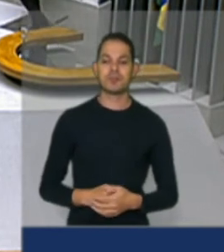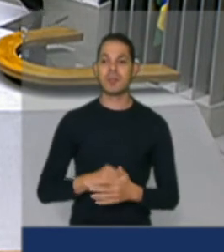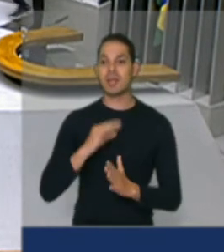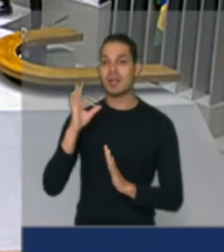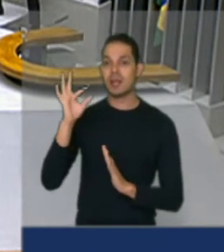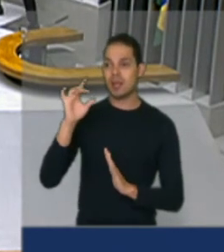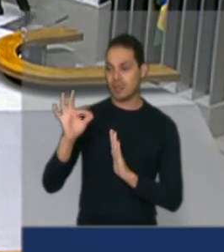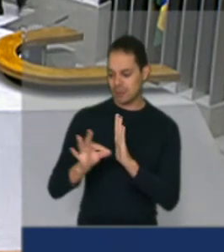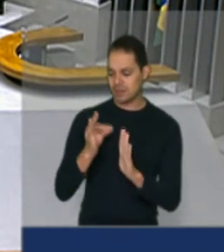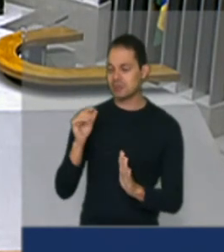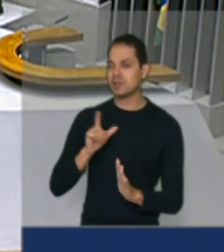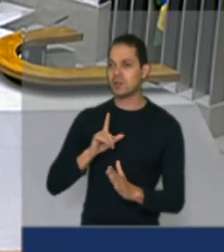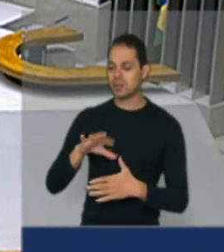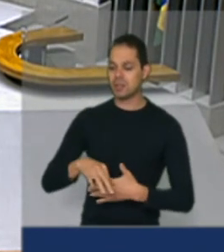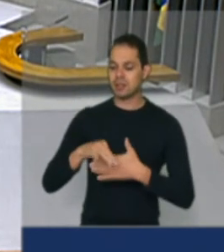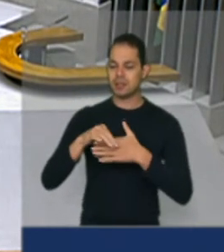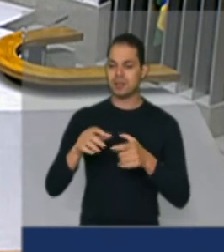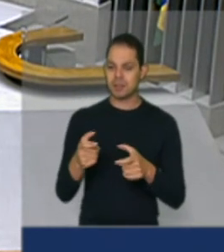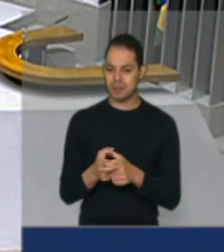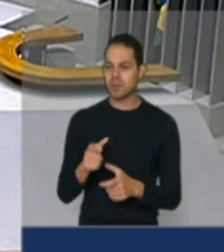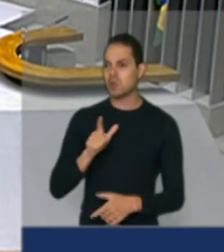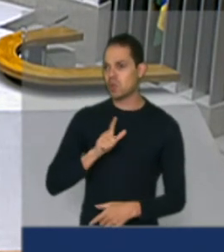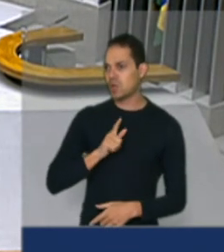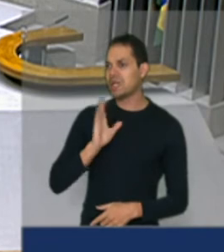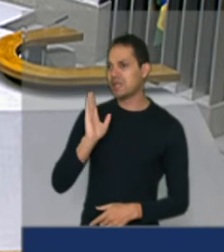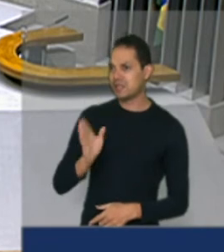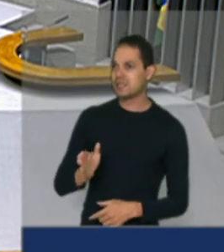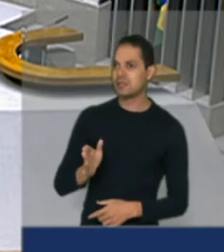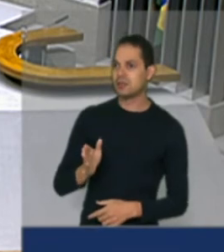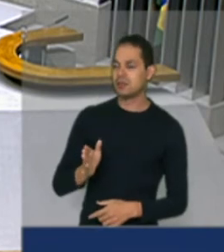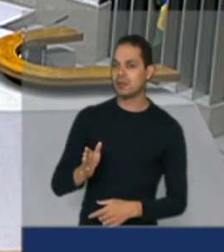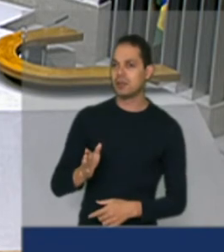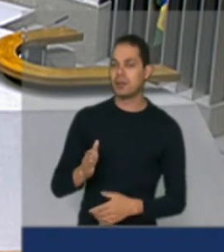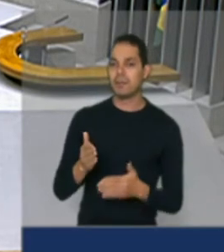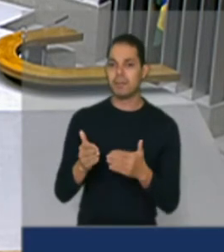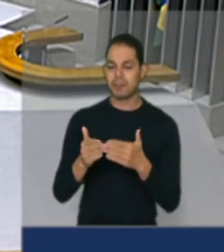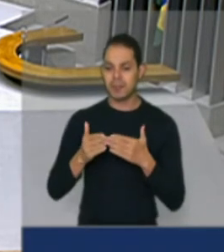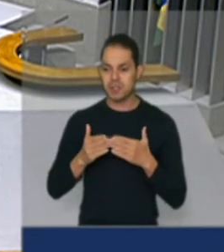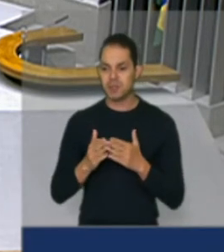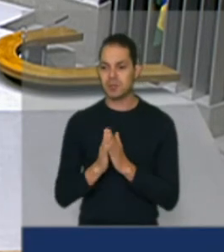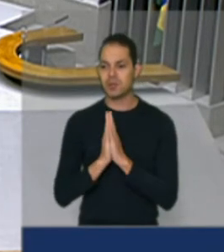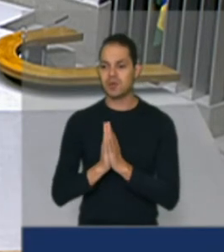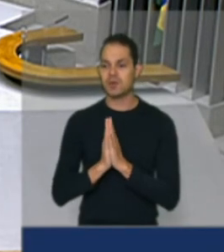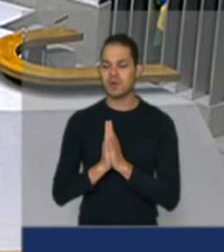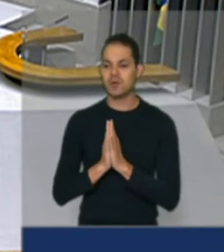LÍDER DA MINORIA, E... -- [PRESIDENTE]: SIM. [DEPUTADO]: PEDIRIA QUE LOGO EM SEGUIDA, AO PRÓXIMO ORADOR, PORQUE